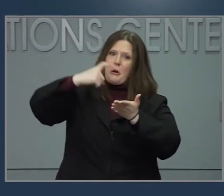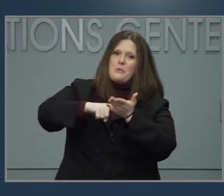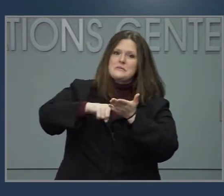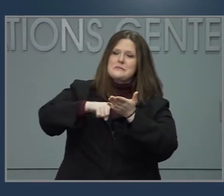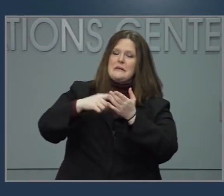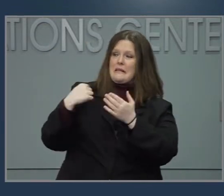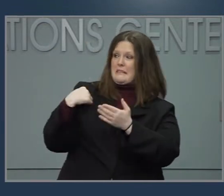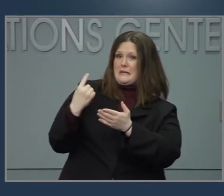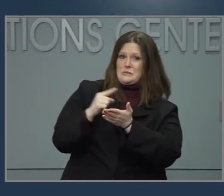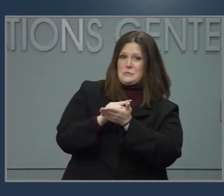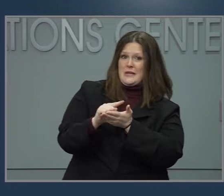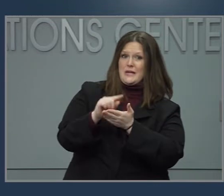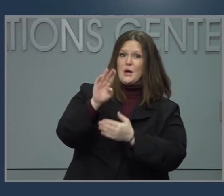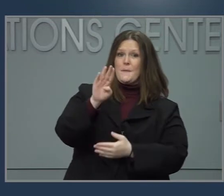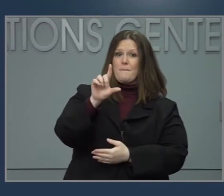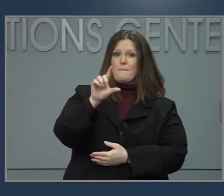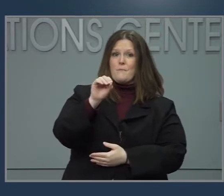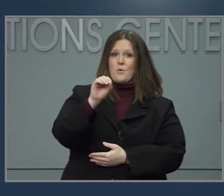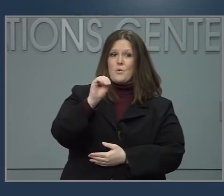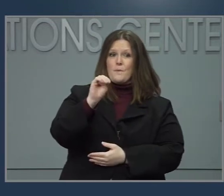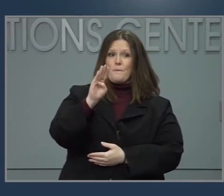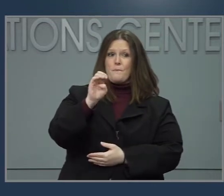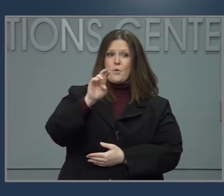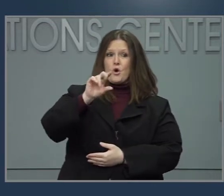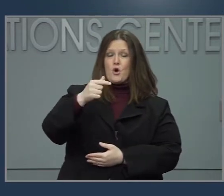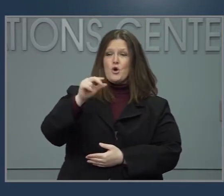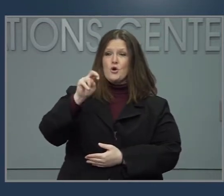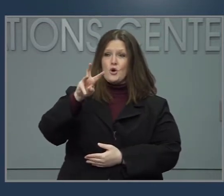La semana pasada plan de Bloomberg News calificó a Carolina del Norte como el